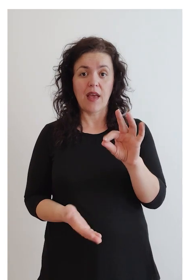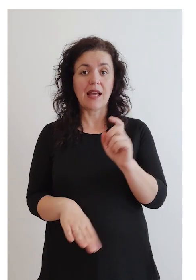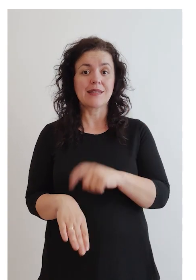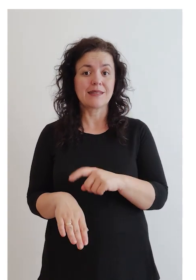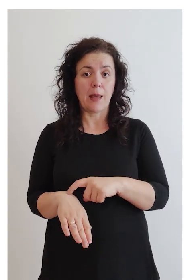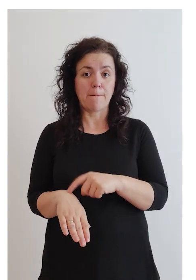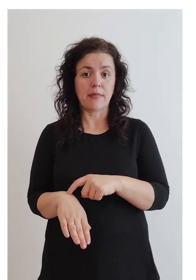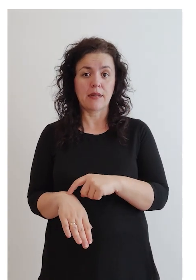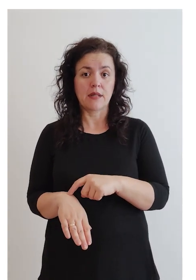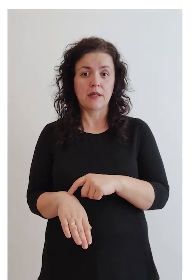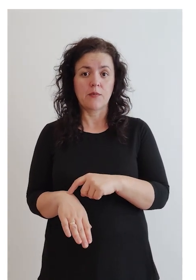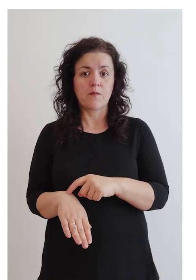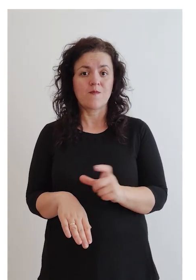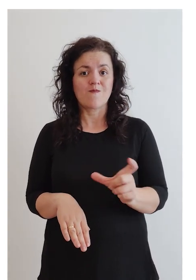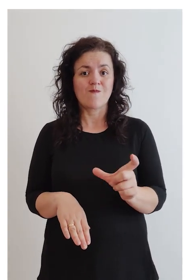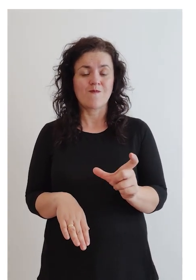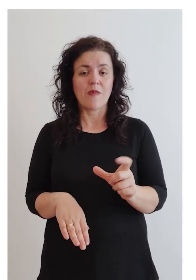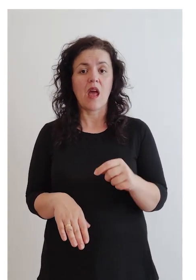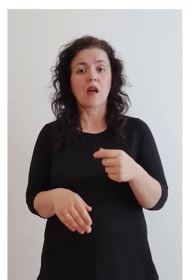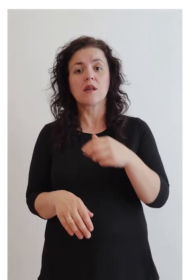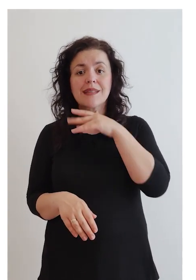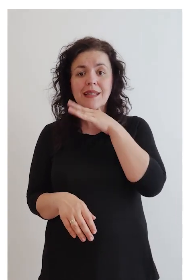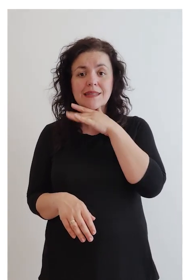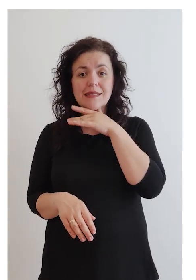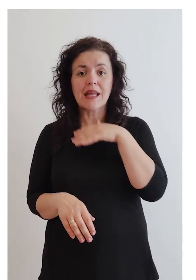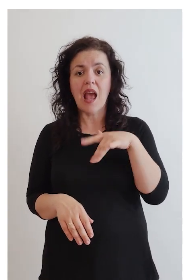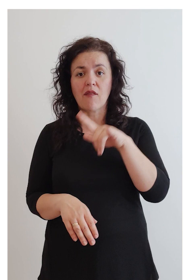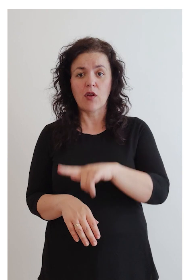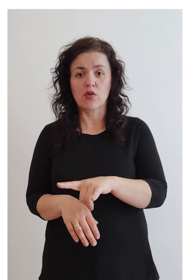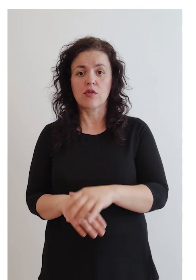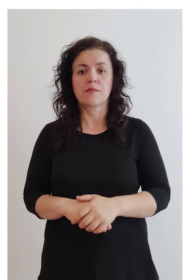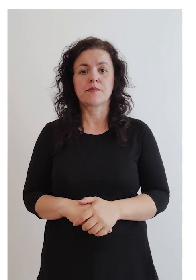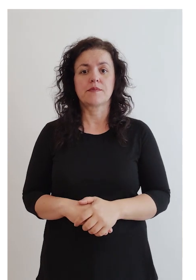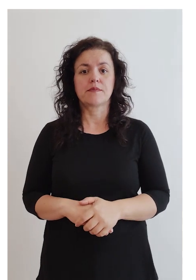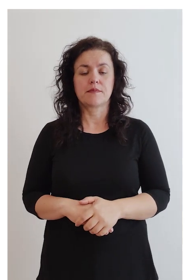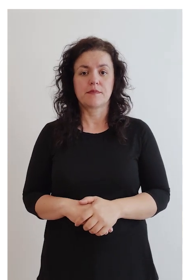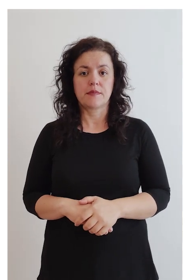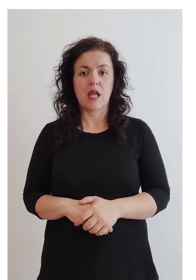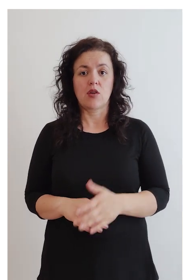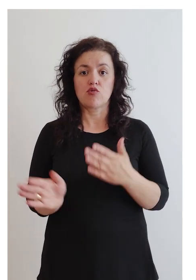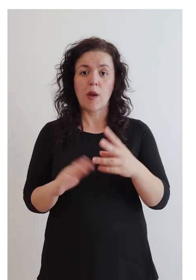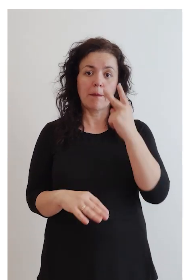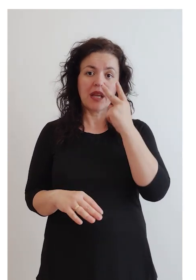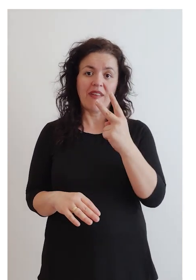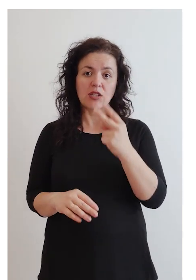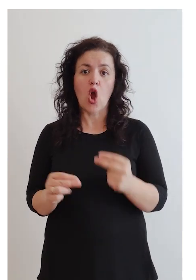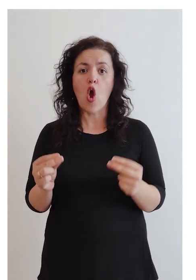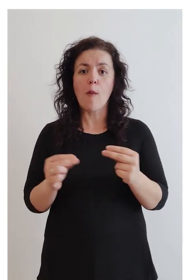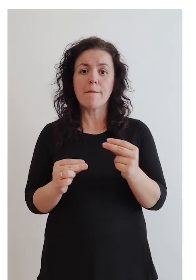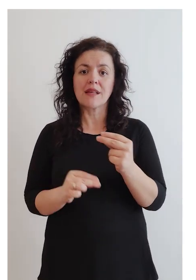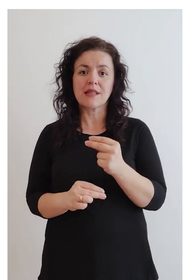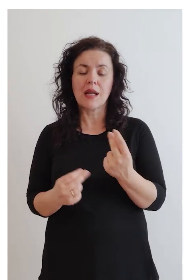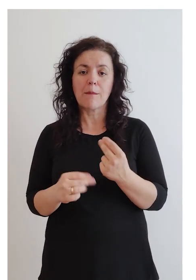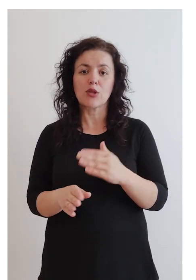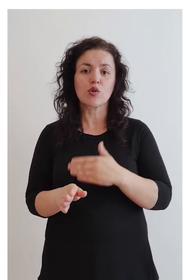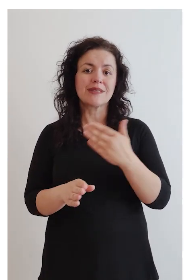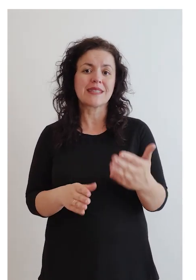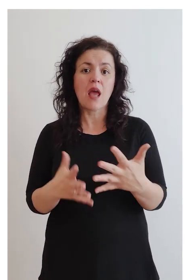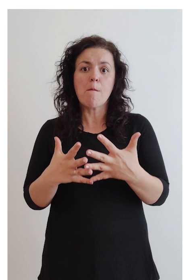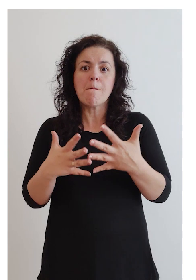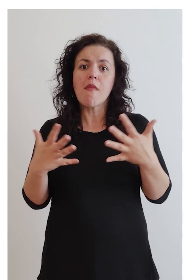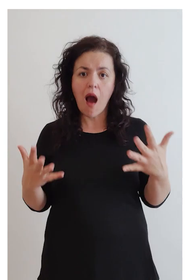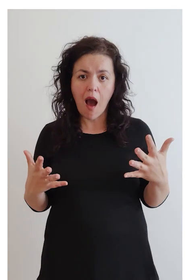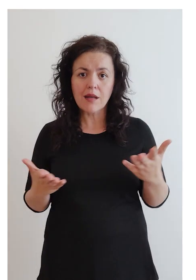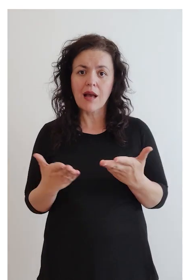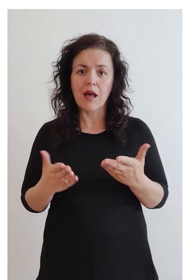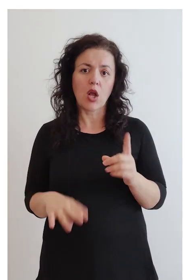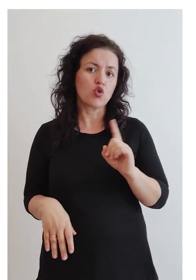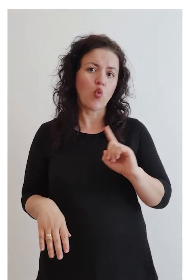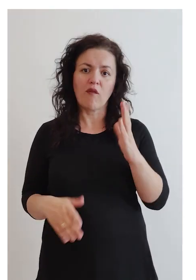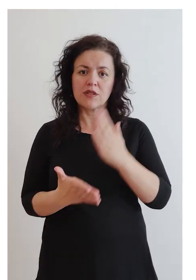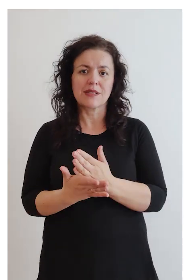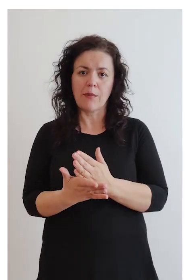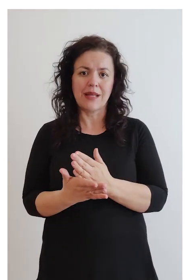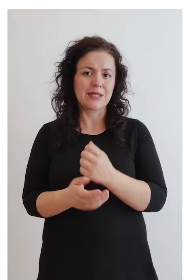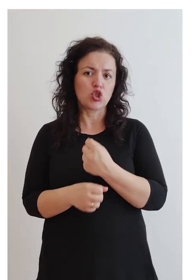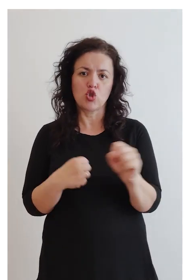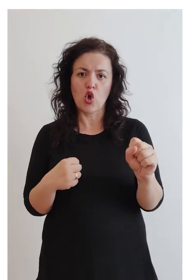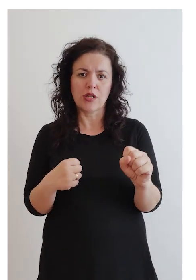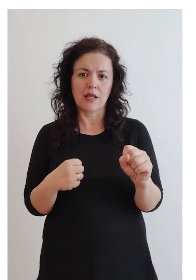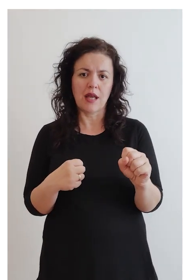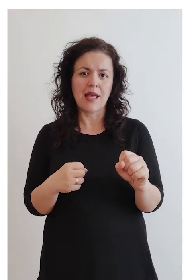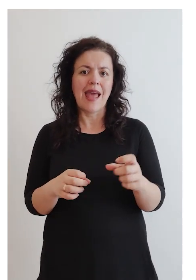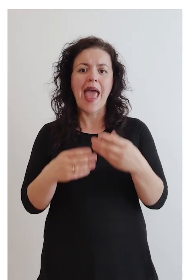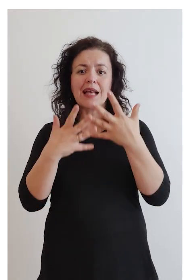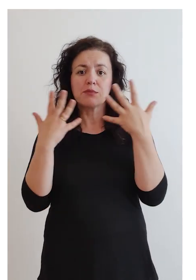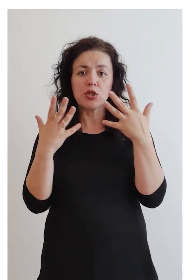În ceea ce privește compensarea pentru întârzieri mari, care nu a fost stabilită niciodată în mod explicit în regulamentul inițial, a fost adăugat de Curtea Europeană de Justiție